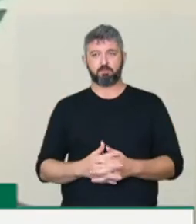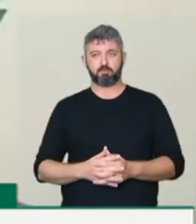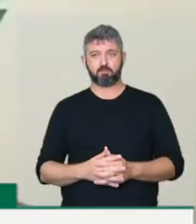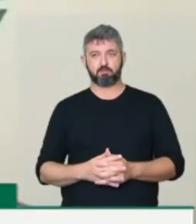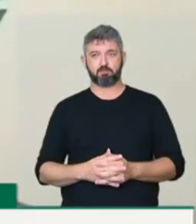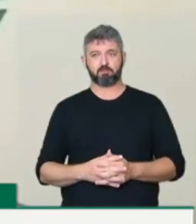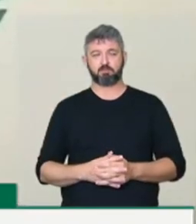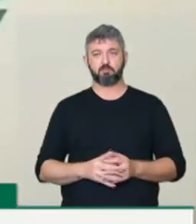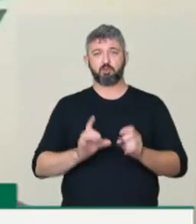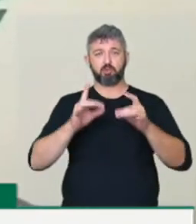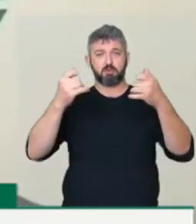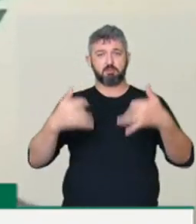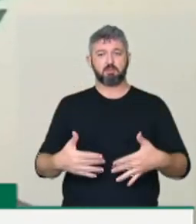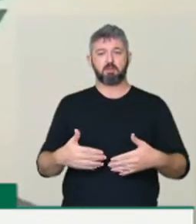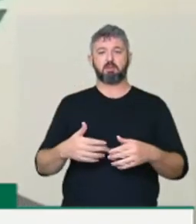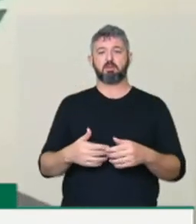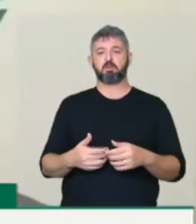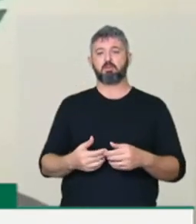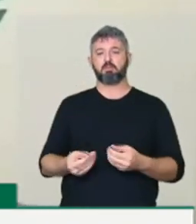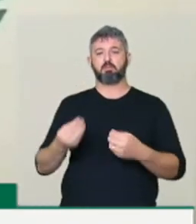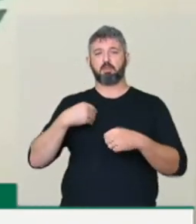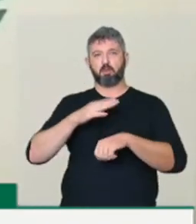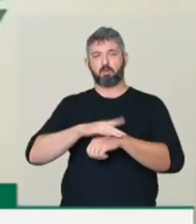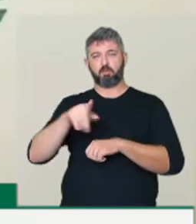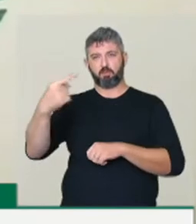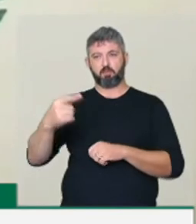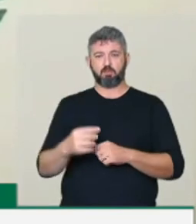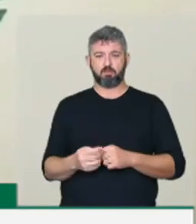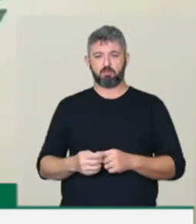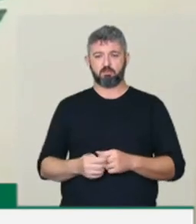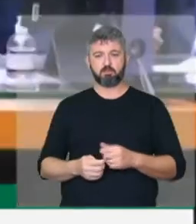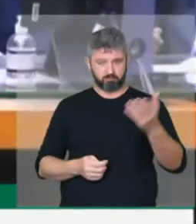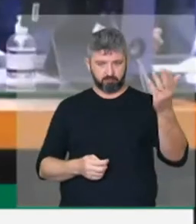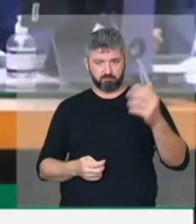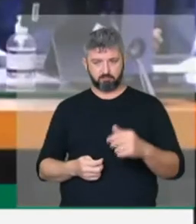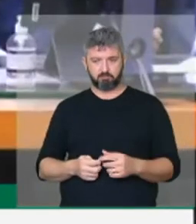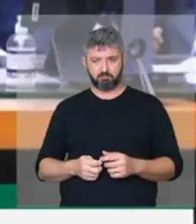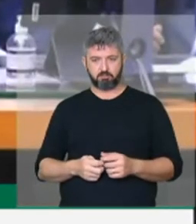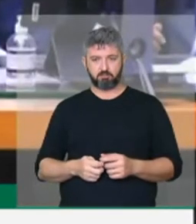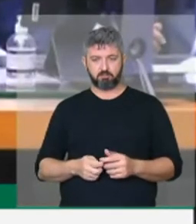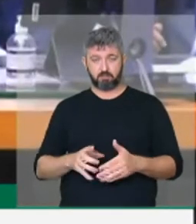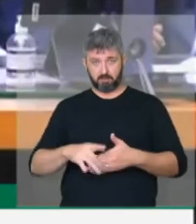FAZER A JUSTIFICATIVA QUANDO O SENHOR ME DER O TEMPO. [PRESIDENTE]: V.EXA. VAI AGUARDAR O TEMPO DE LÍDER ENTÃO? -- [DEPUTADO]: SIM.